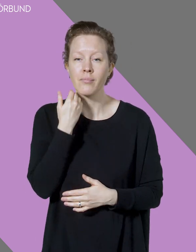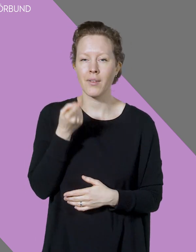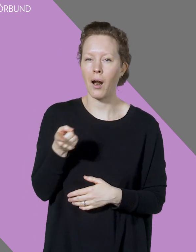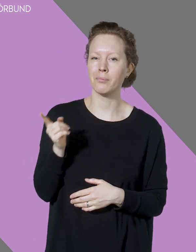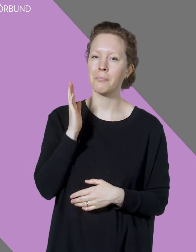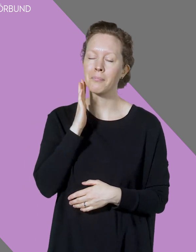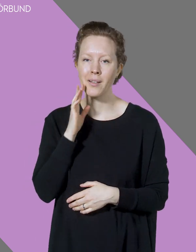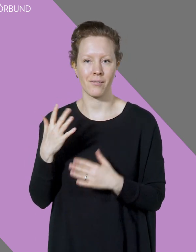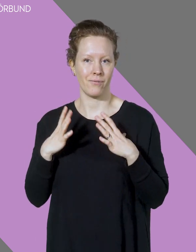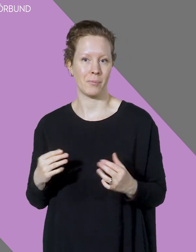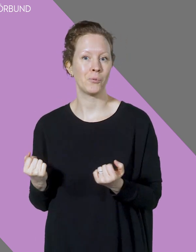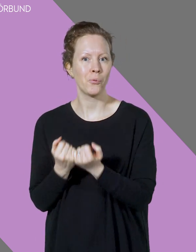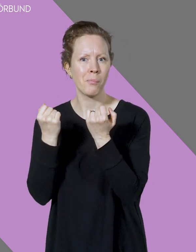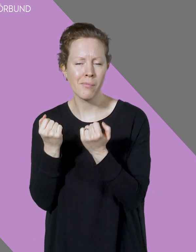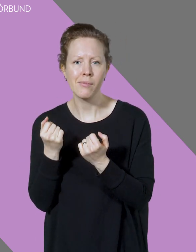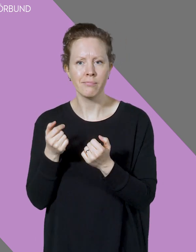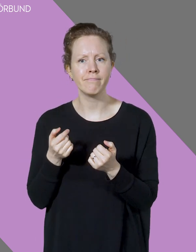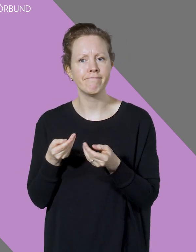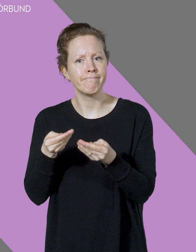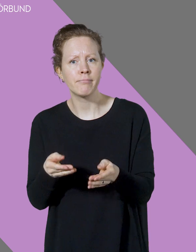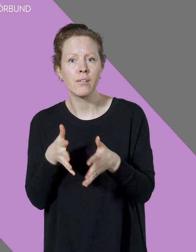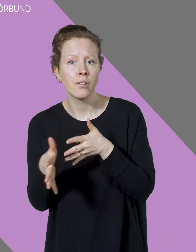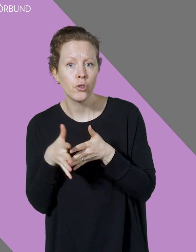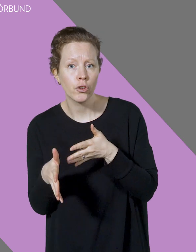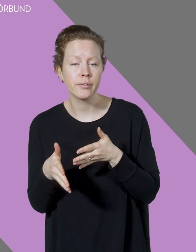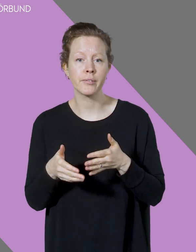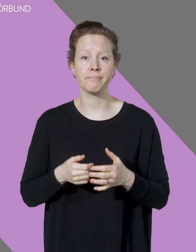då det bad om en redogörelse om den av Samverkan inom funktionsnedsättning.